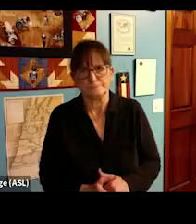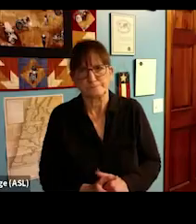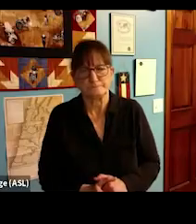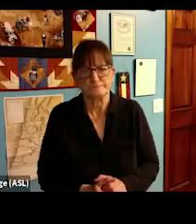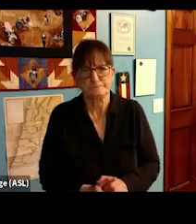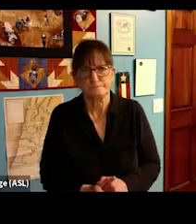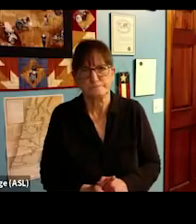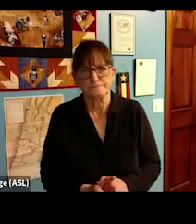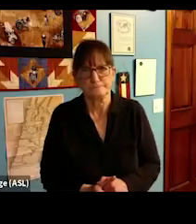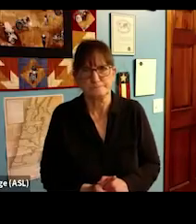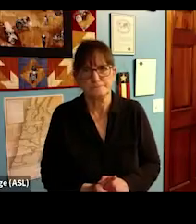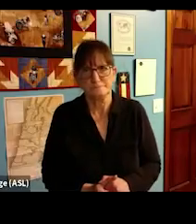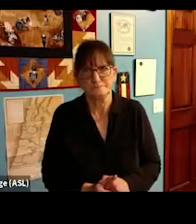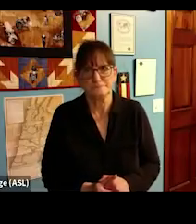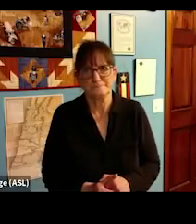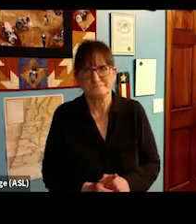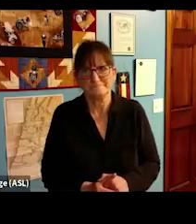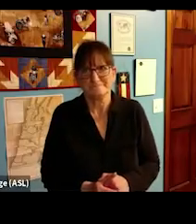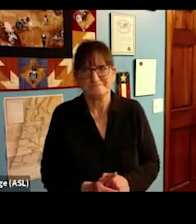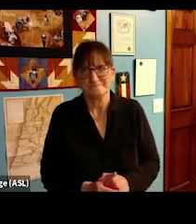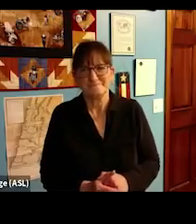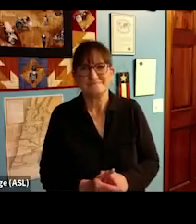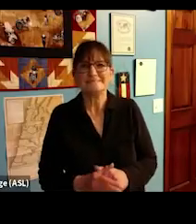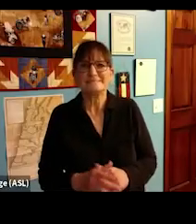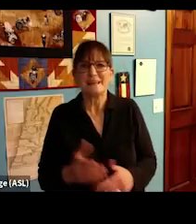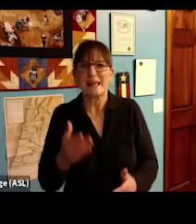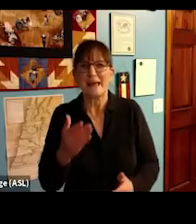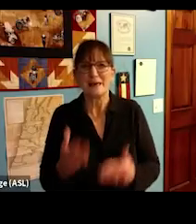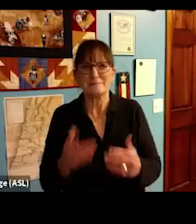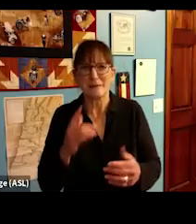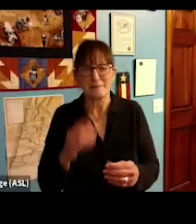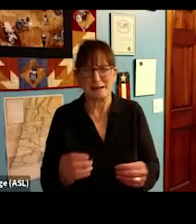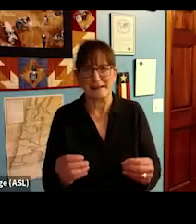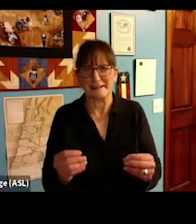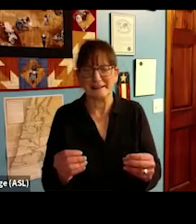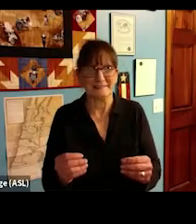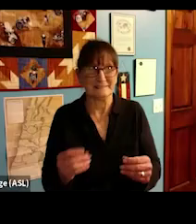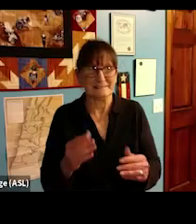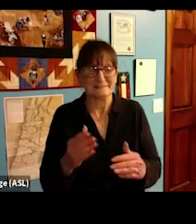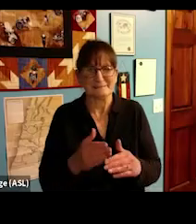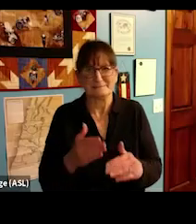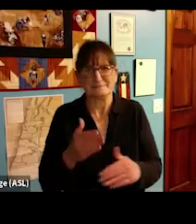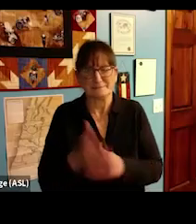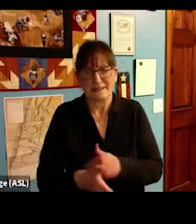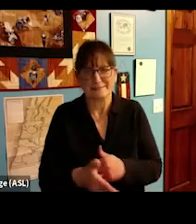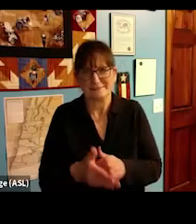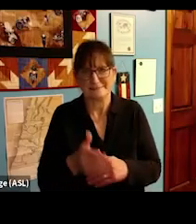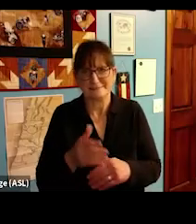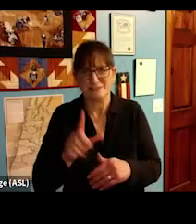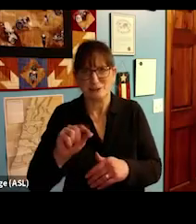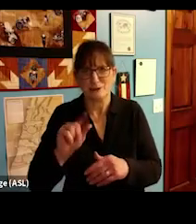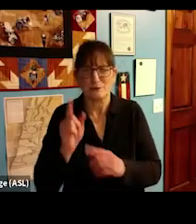o el especialista en asuntos públicos. Queremos trabajar juntos con ustedes y lograr que tengan una mejor comprensión